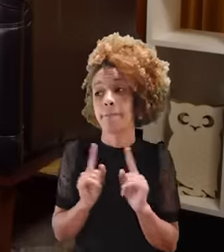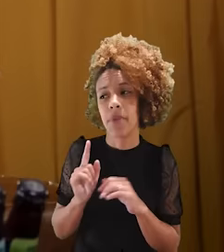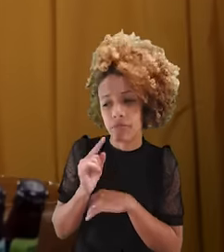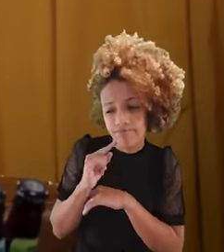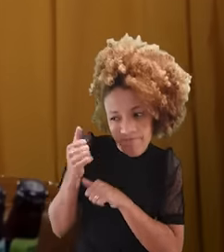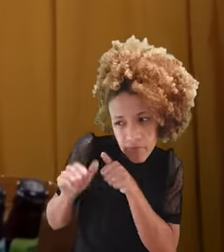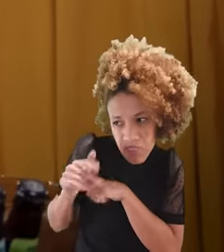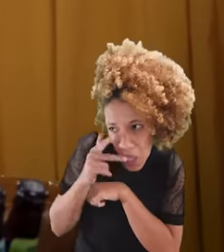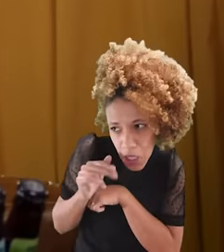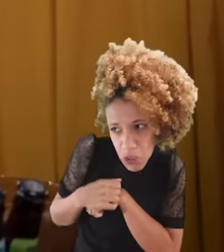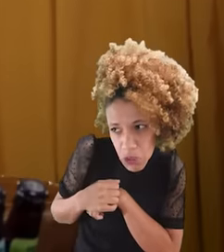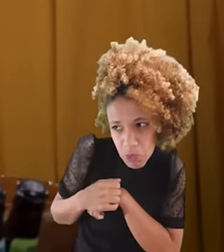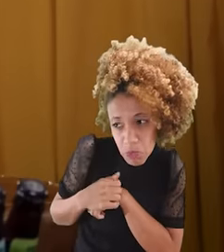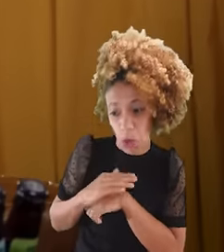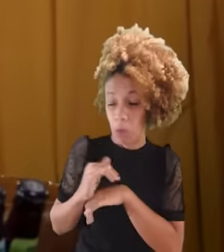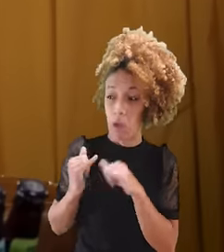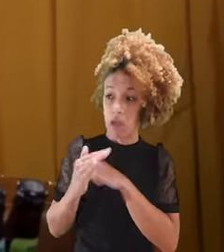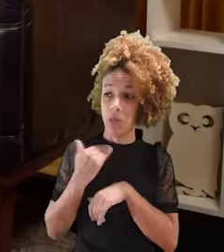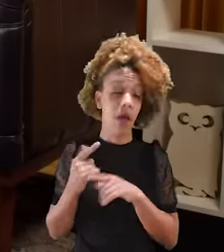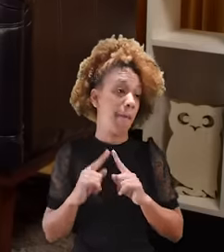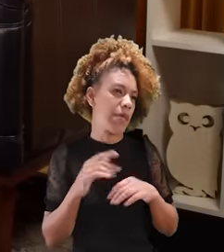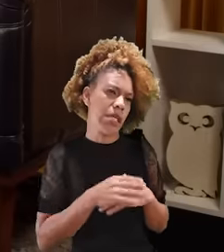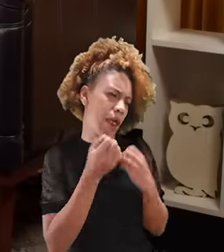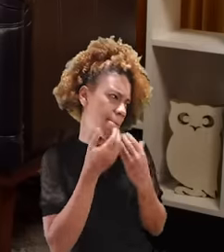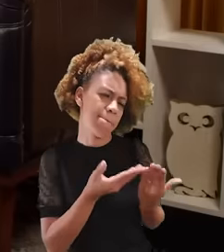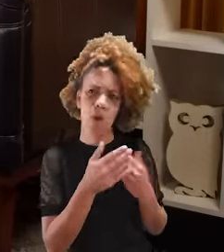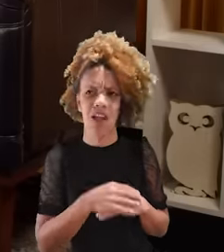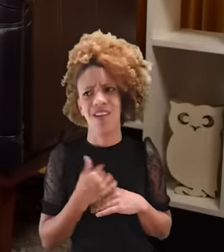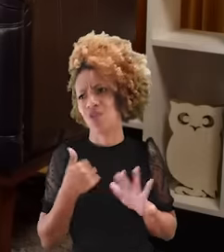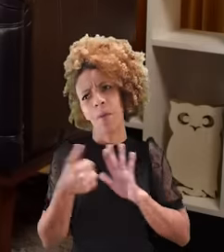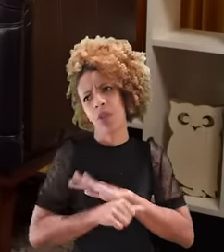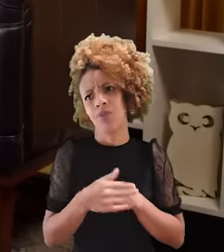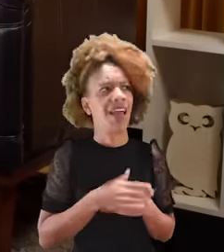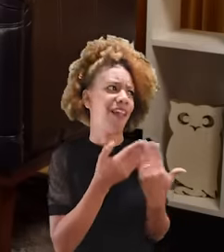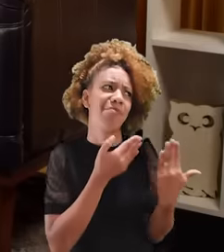parecido com o meu entendi ah mas ela é muito boa eu sou pior que ela ela é psicólogo essa [ __ ]